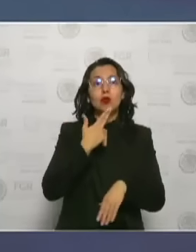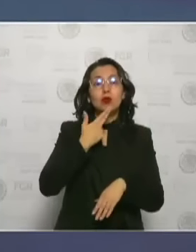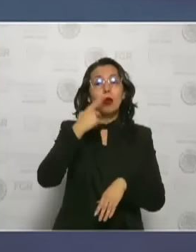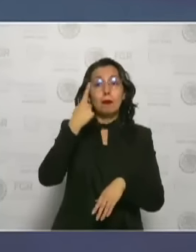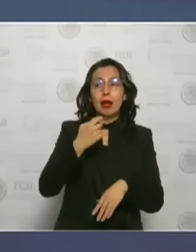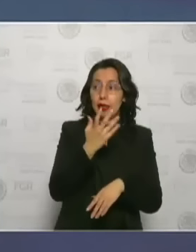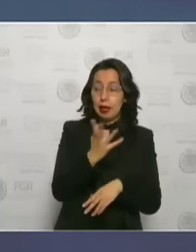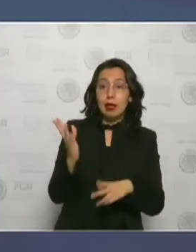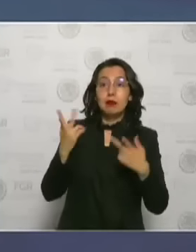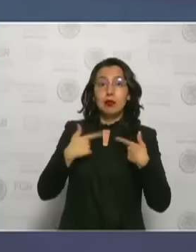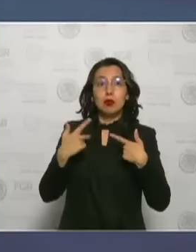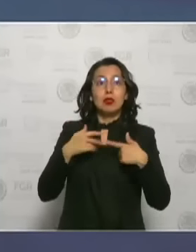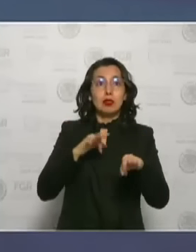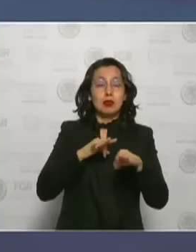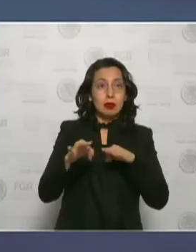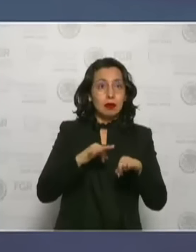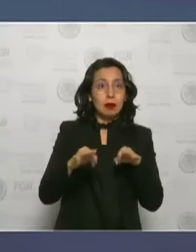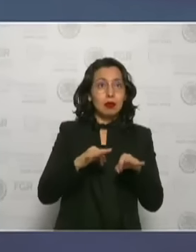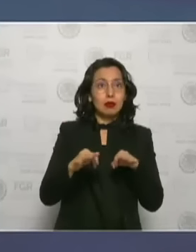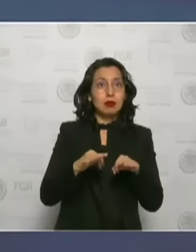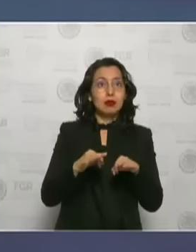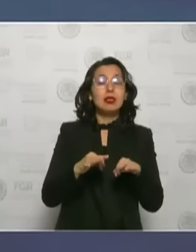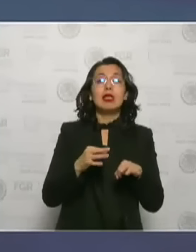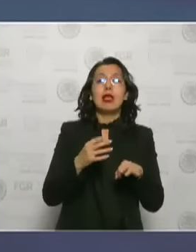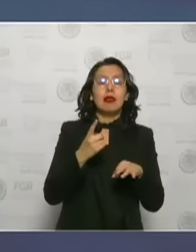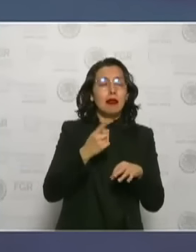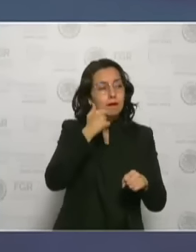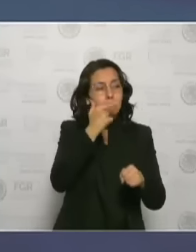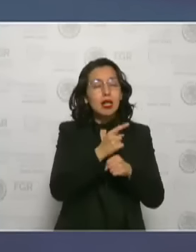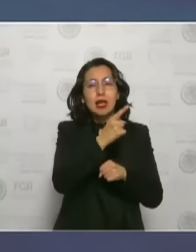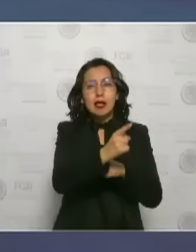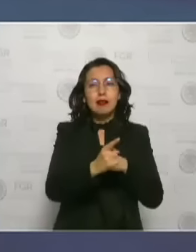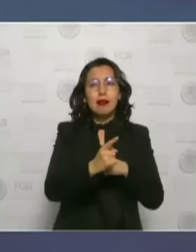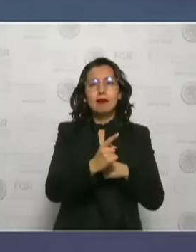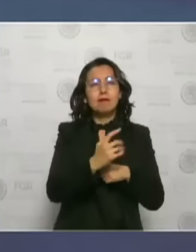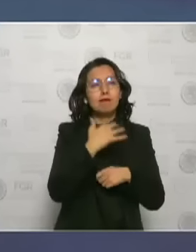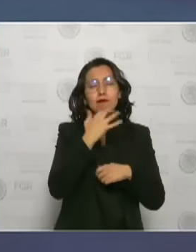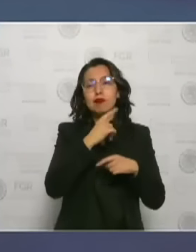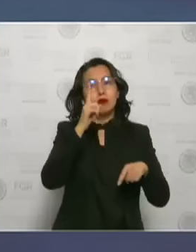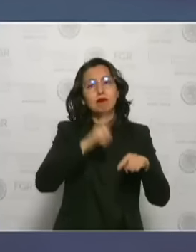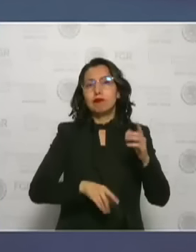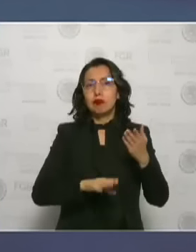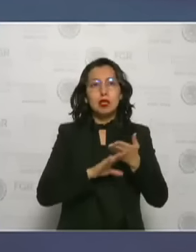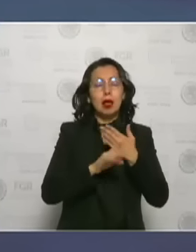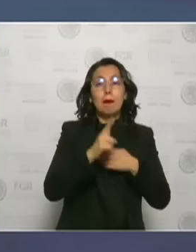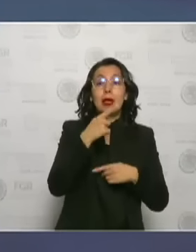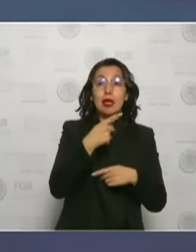del personal y erradicar cualquier fisura que comprometa a la procuración de justicia.